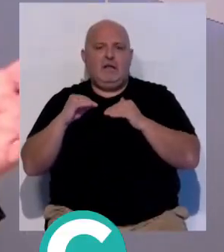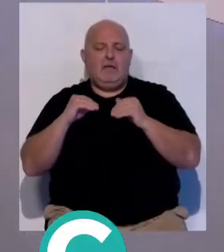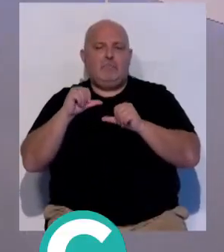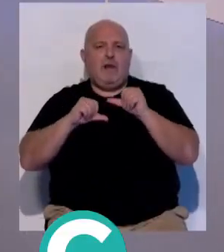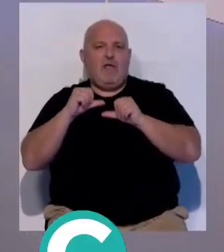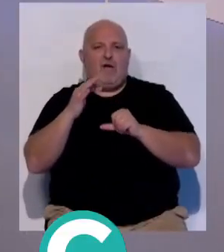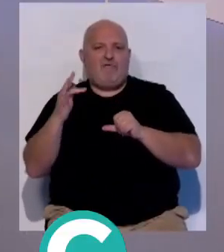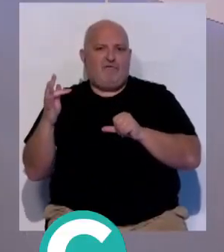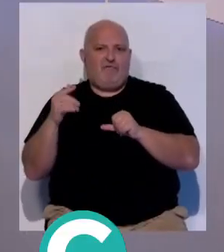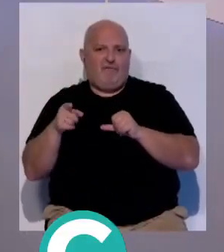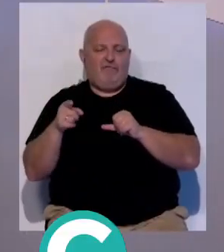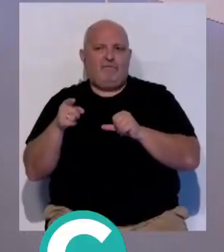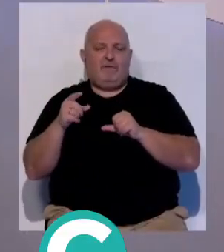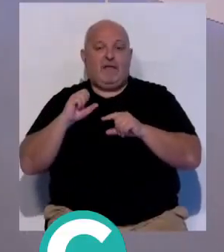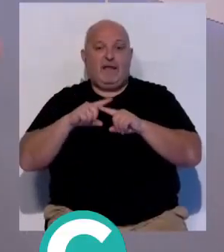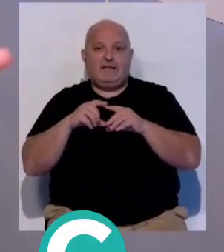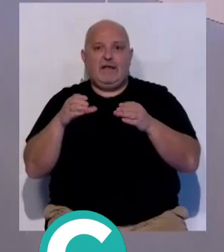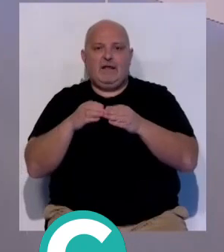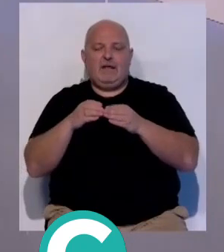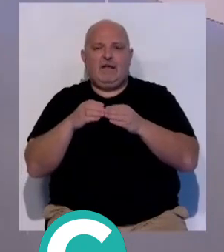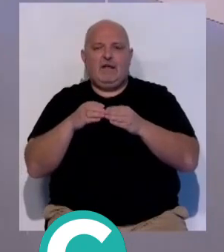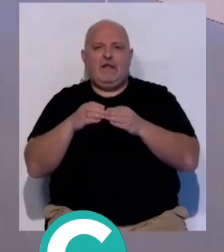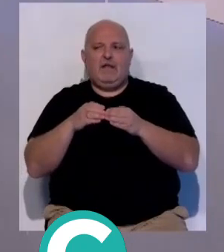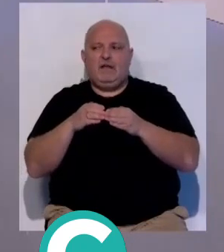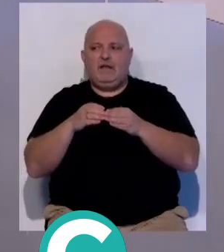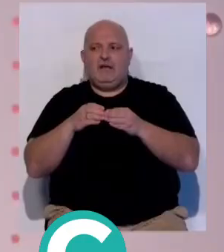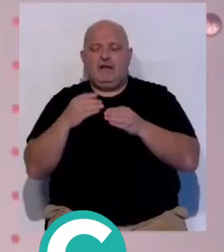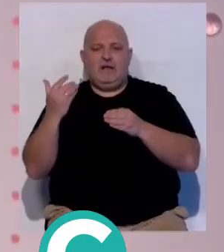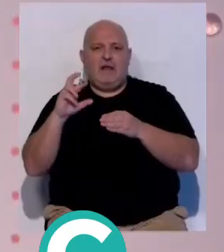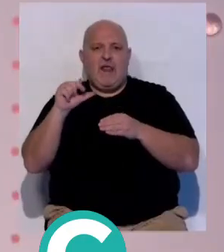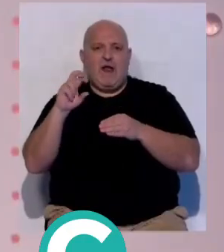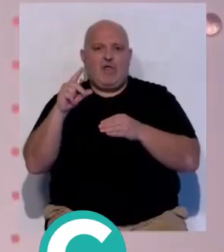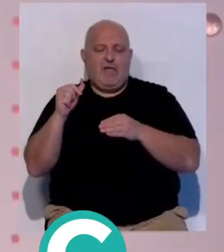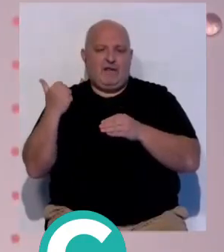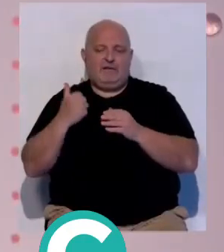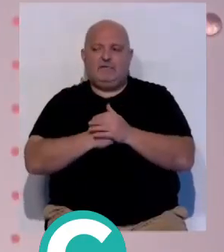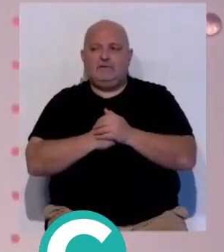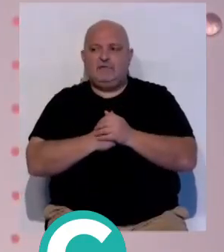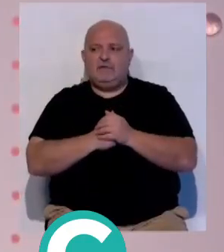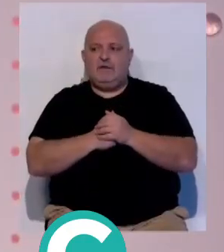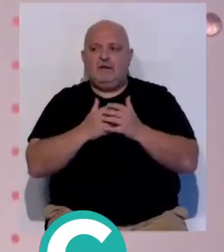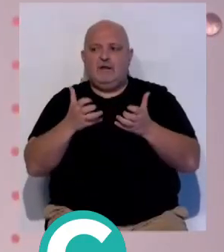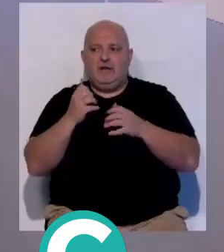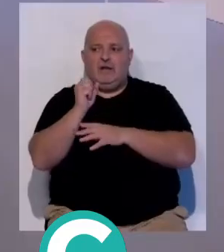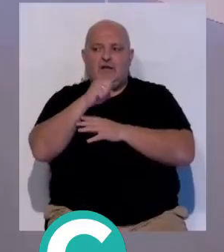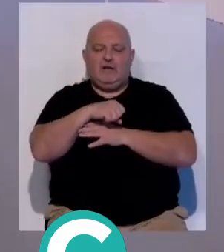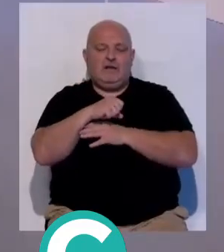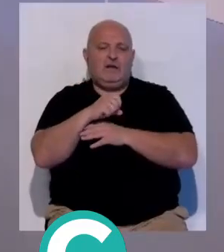hablábamos que el equipo el ex equipo de Nacho Limón La roda justamente le ganaba a y se ponían